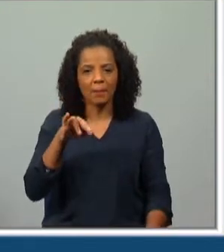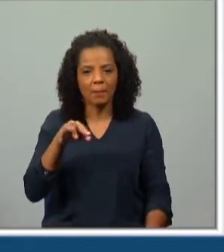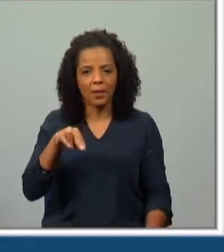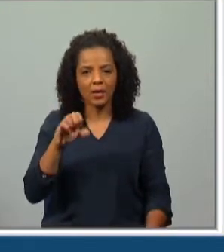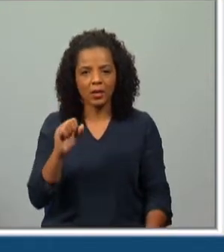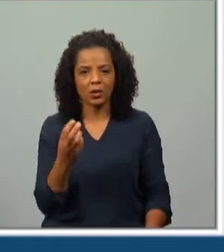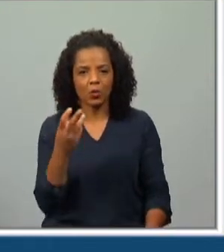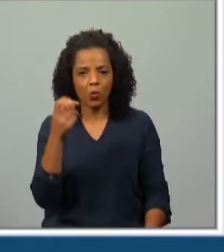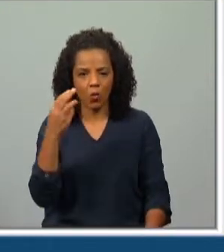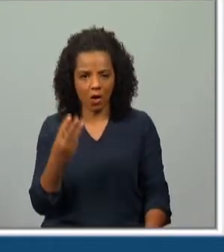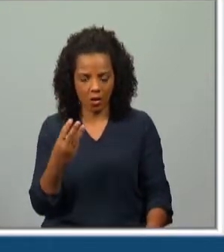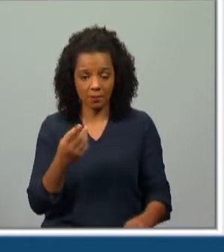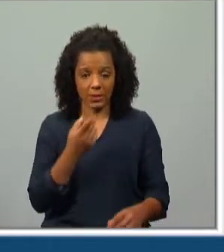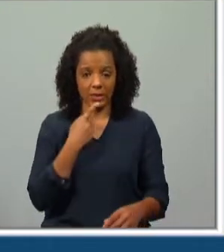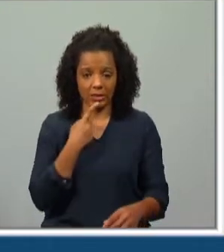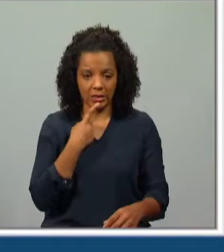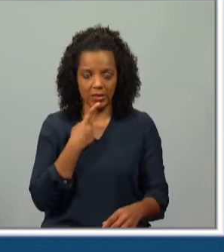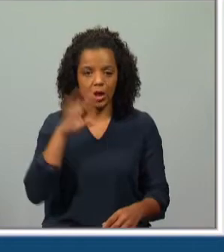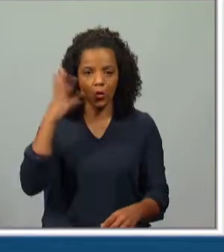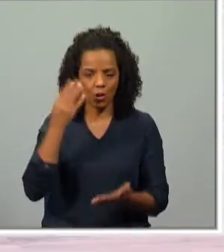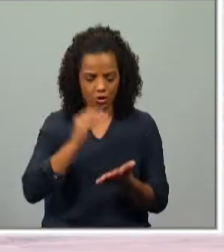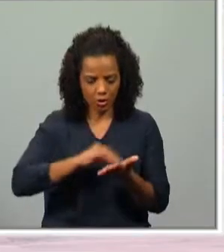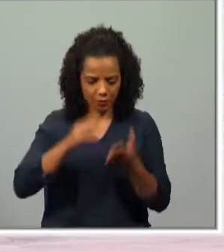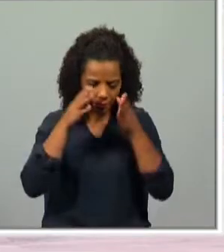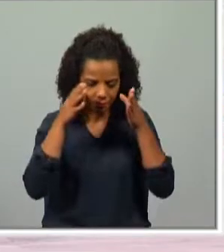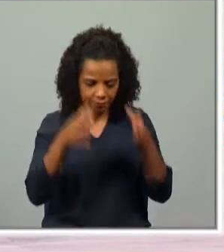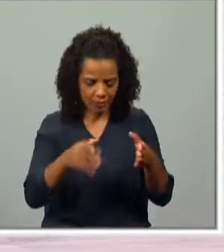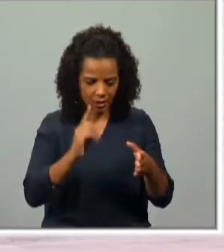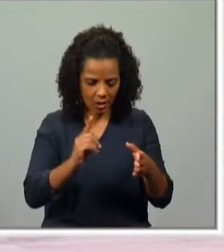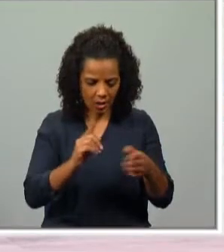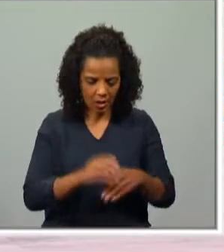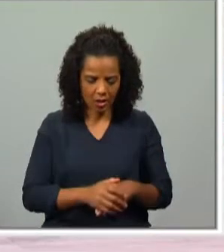Quando ele estava a escrever quando se dedicava a uma obra era muito contido 當他寫作的時候一心一意很克制